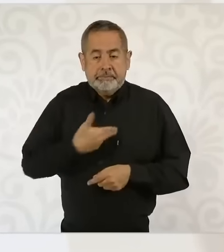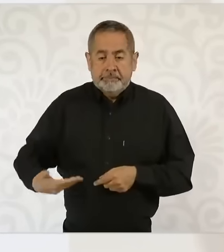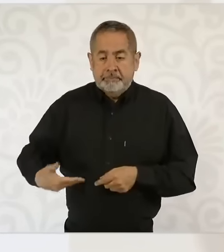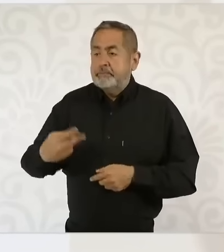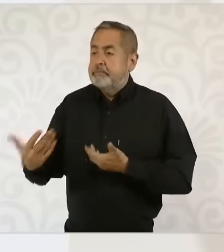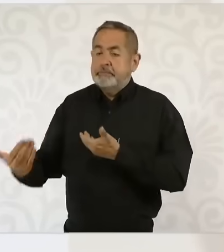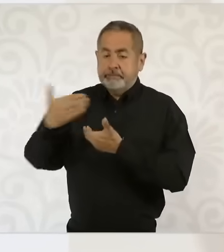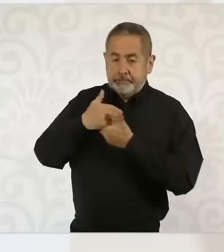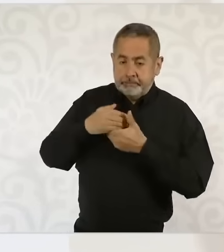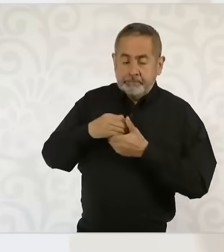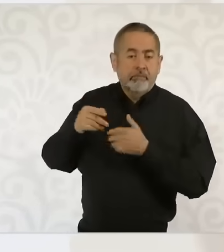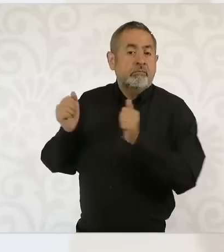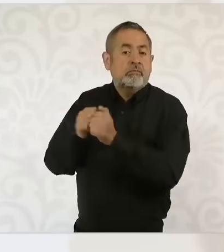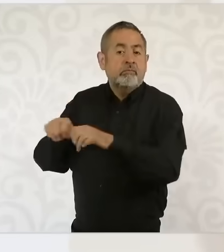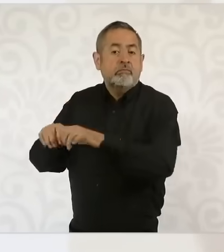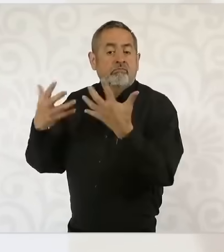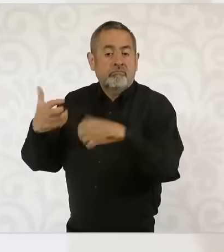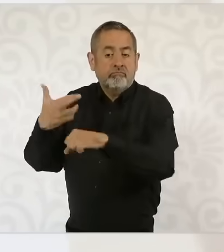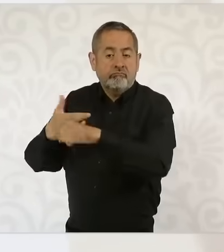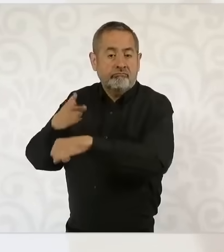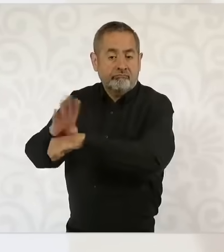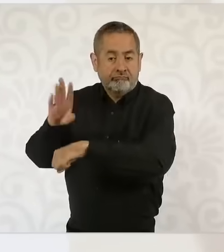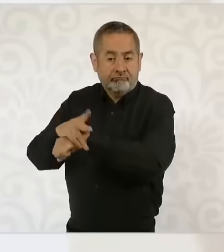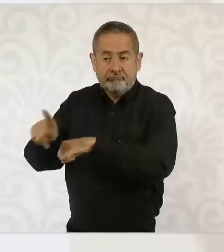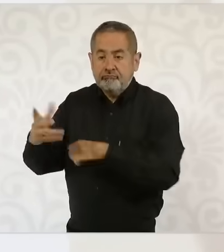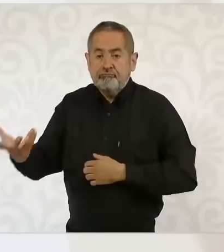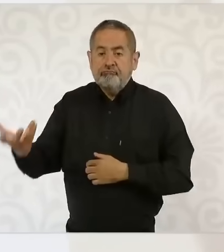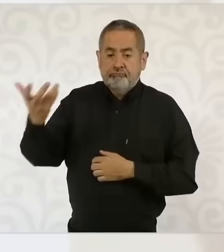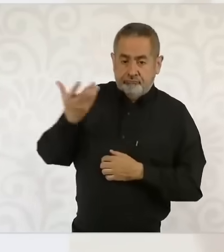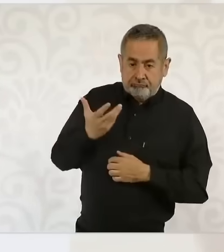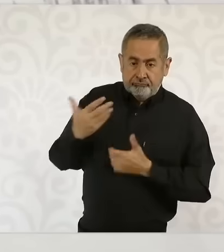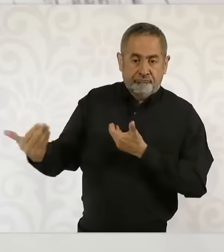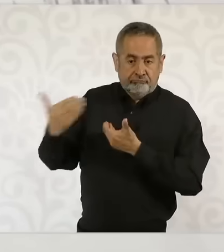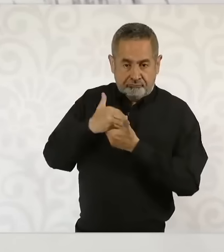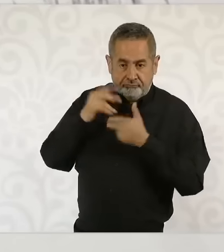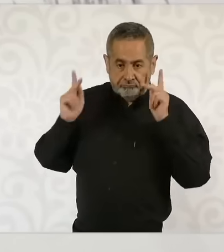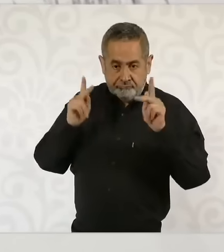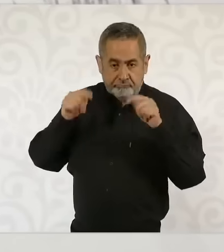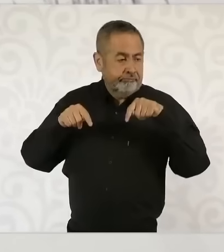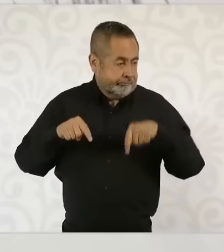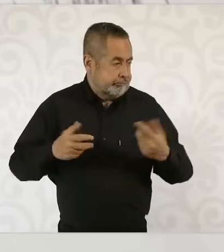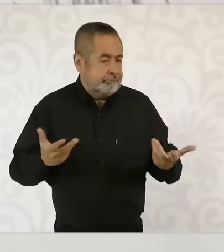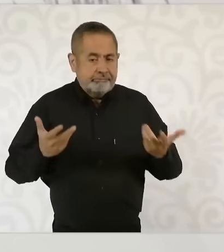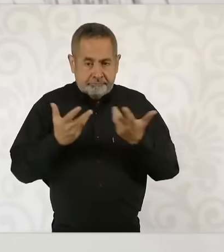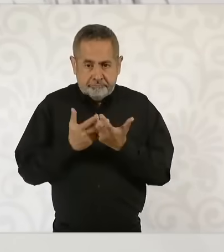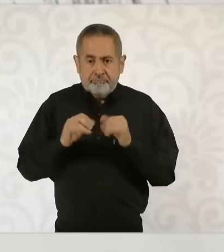empresarios brasileños y la idea es que aquí nos reunamos con el gabinete y empresarios